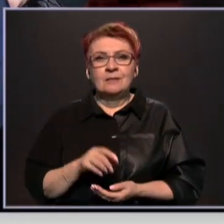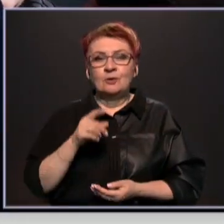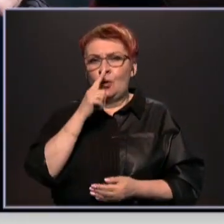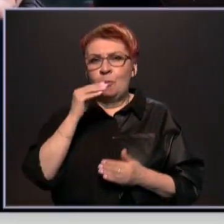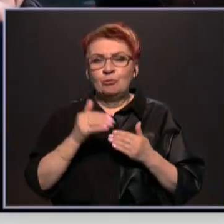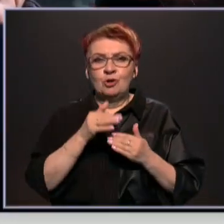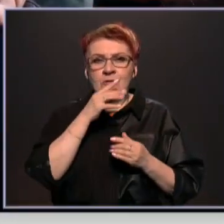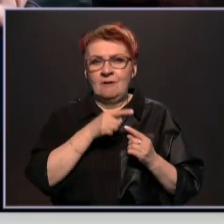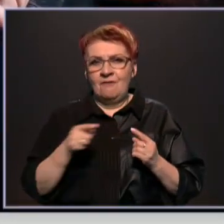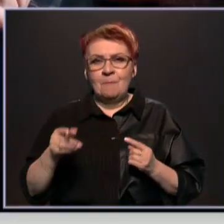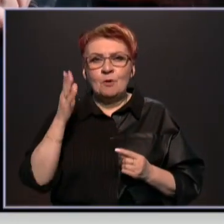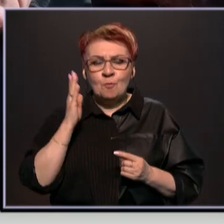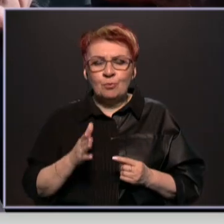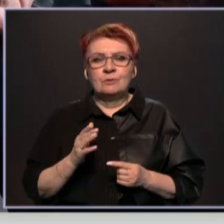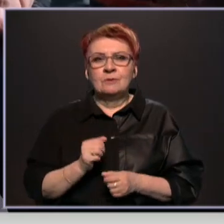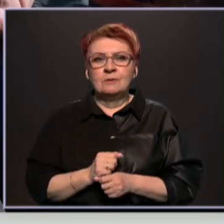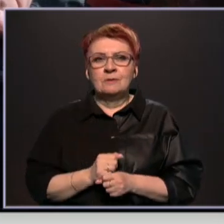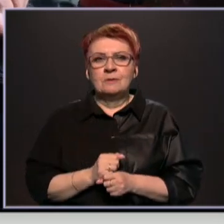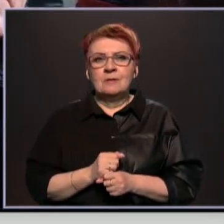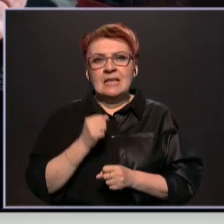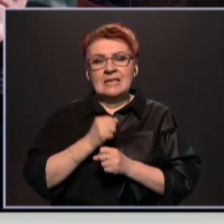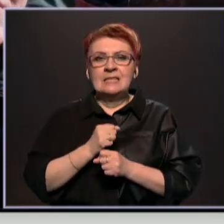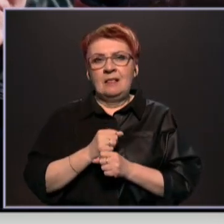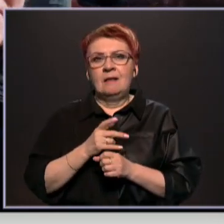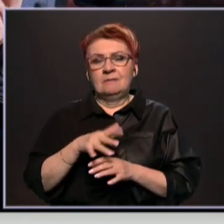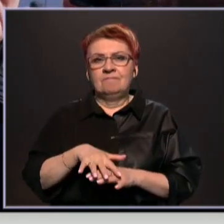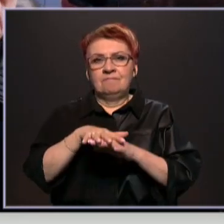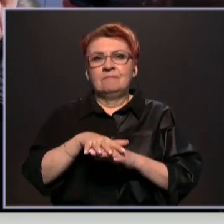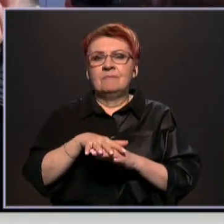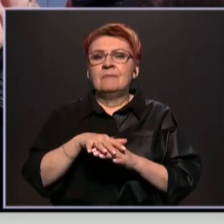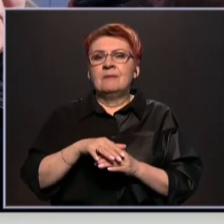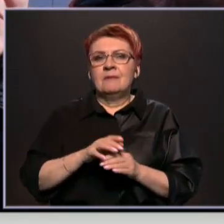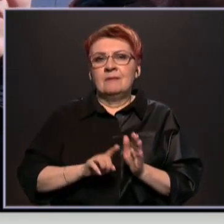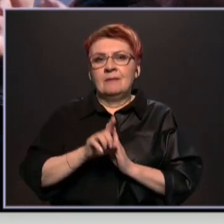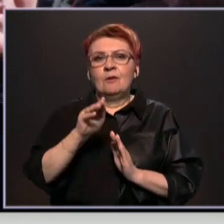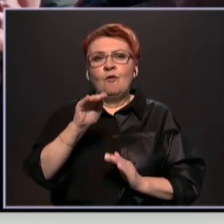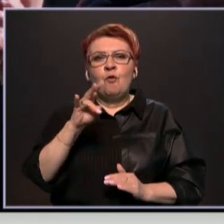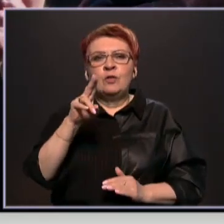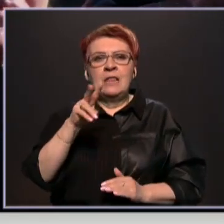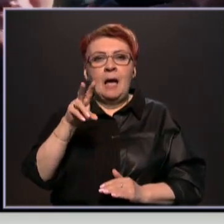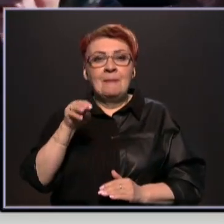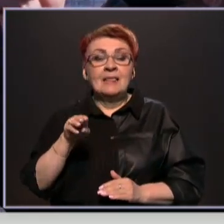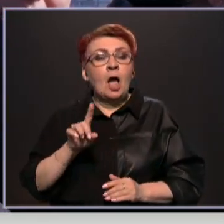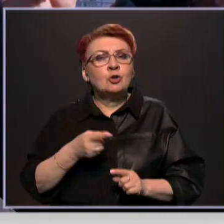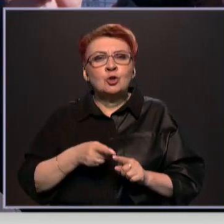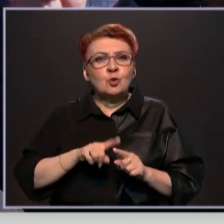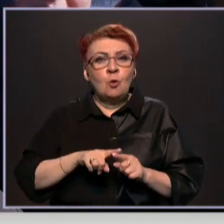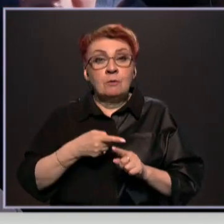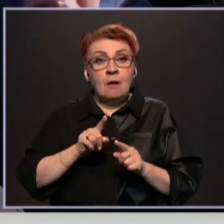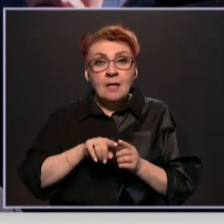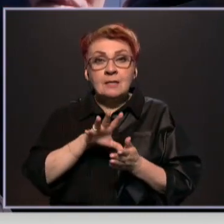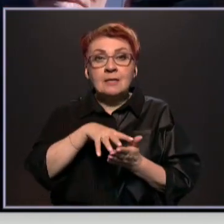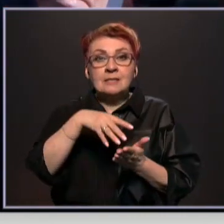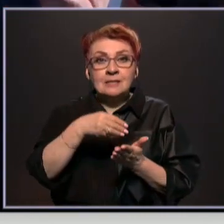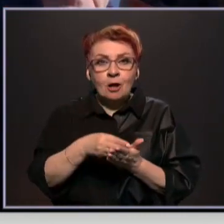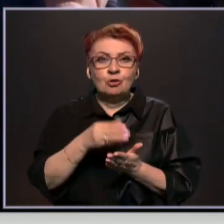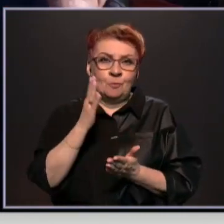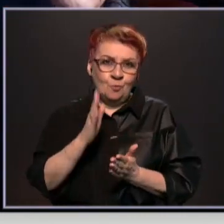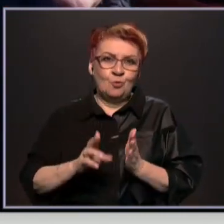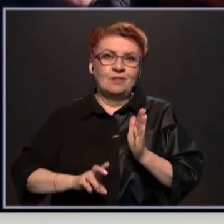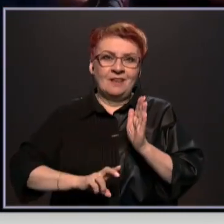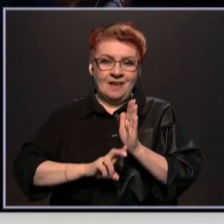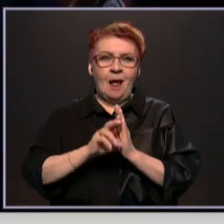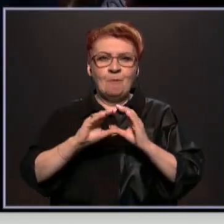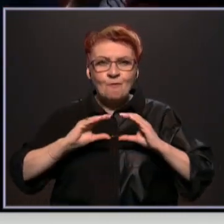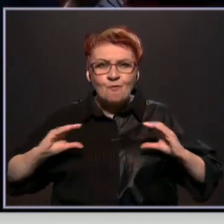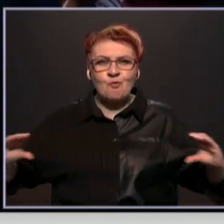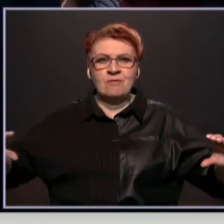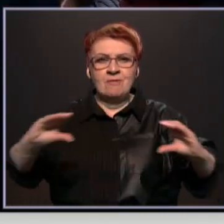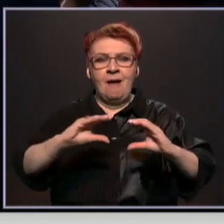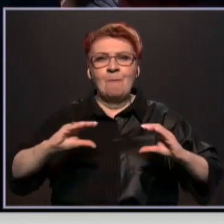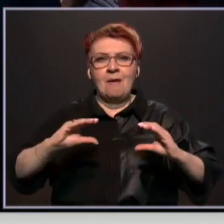е время будет сделано фундамент а что такое фундамент это значит будет Храм который будущем